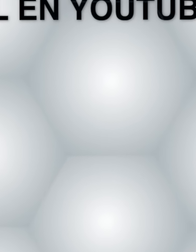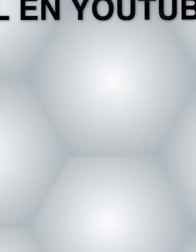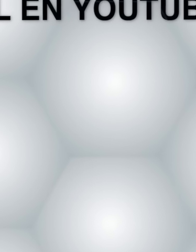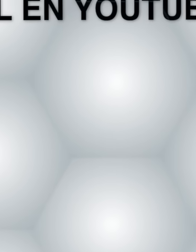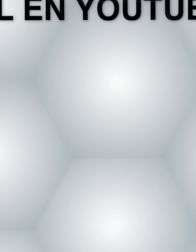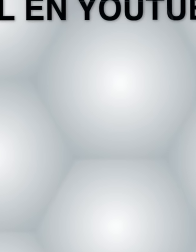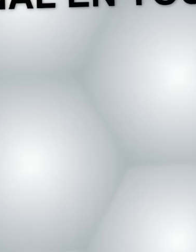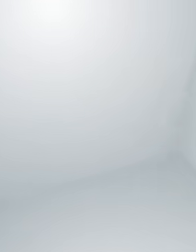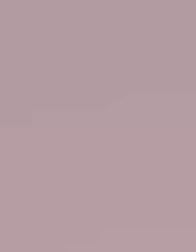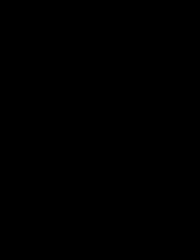[Música] Aleluya